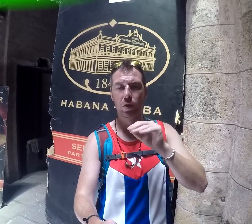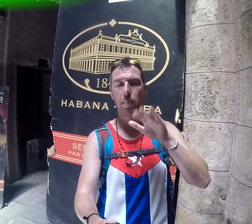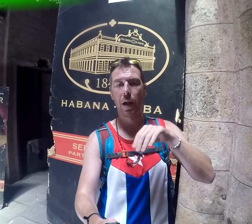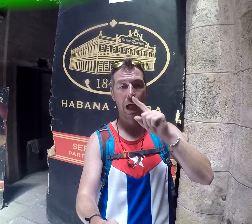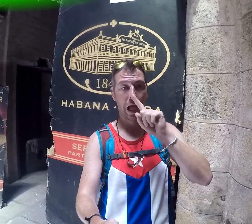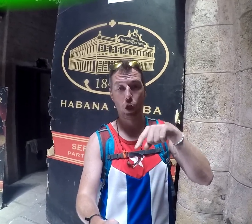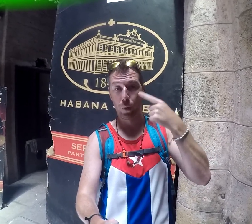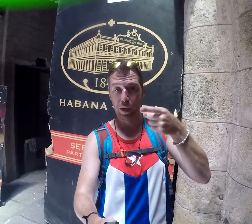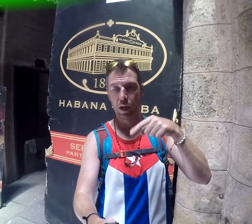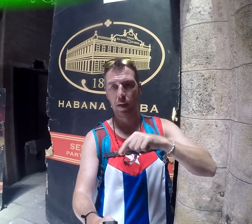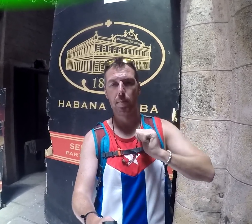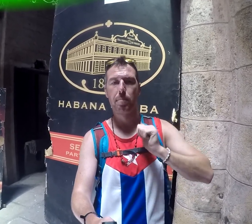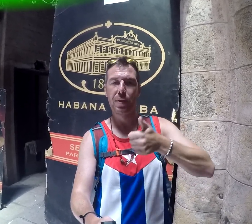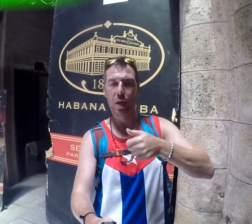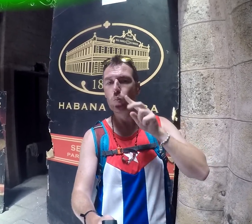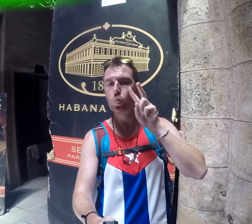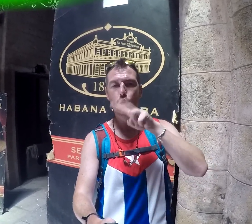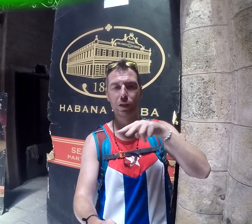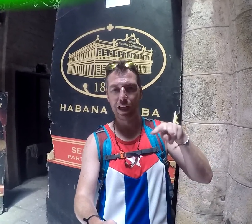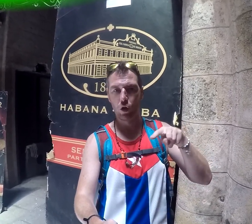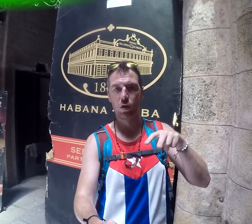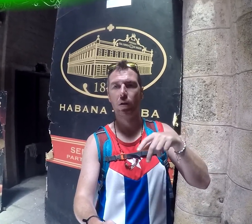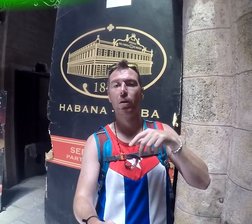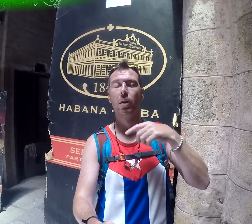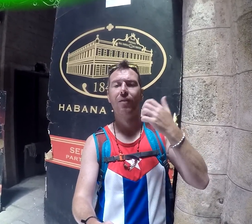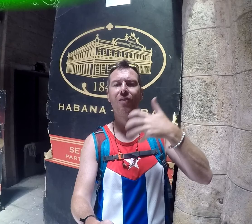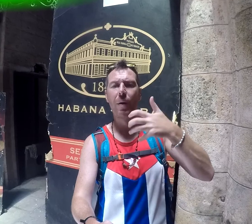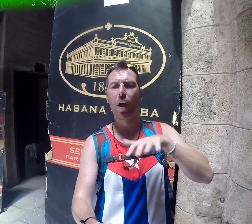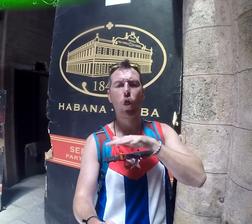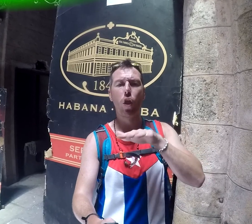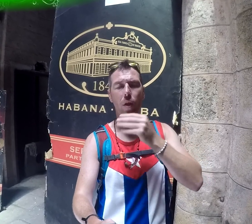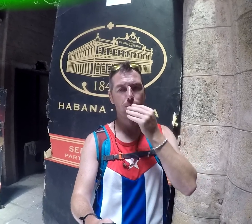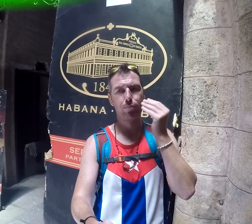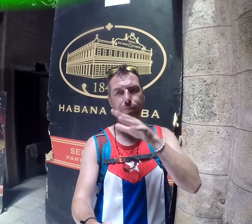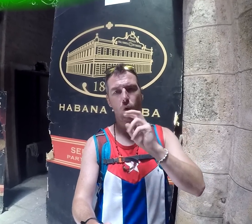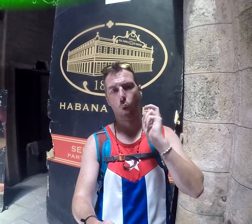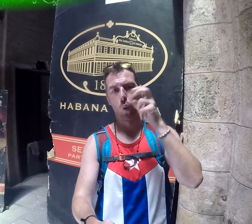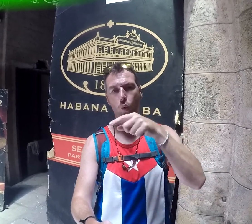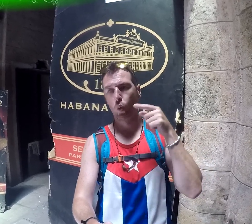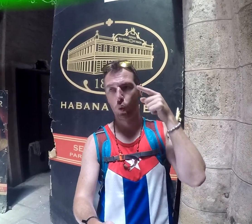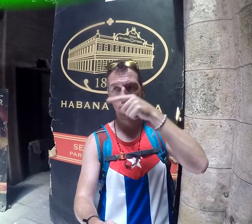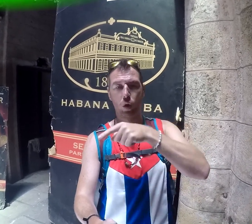... lo están remodelando para crear un museo el año que viene y entonces la fábrica se desplazará a otro sitio...